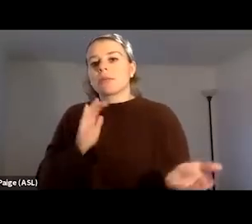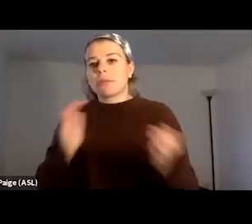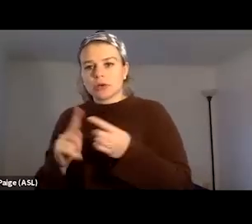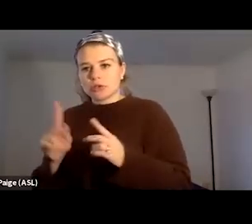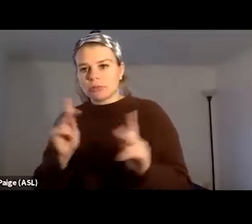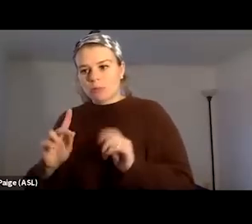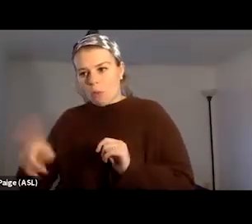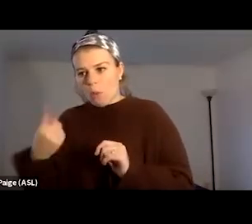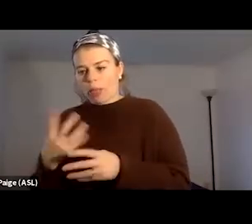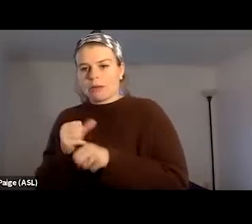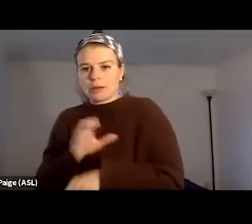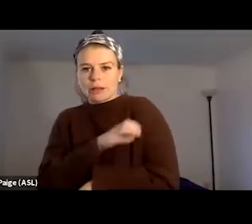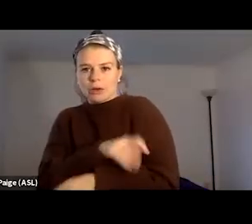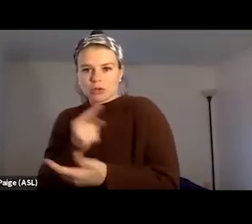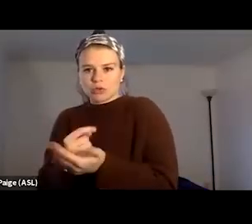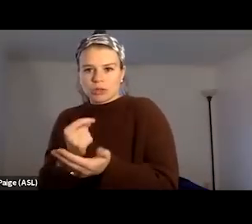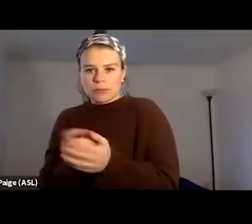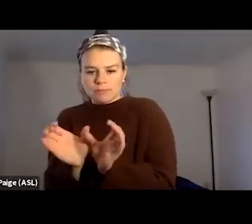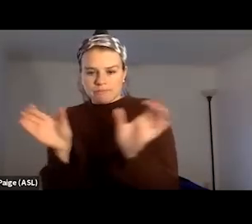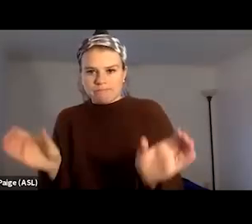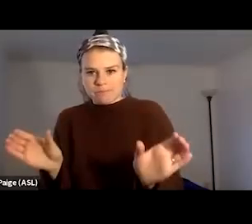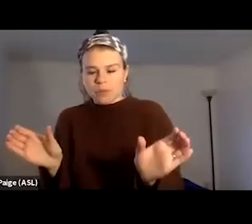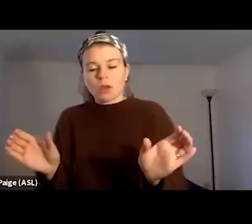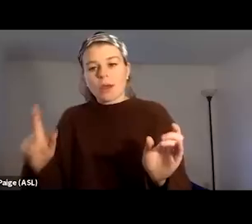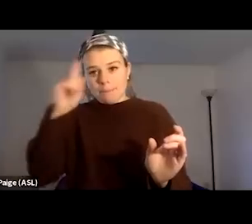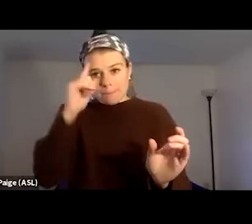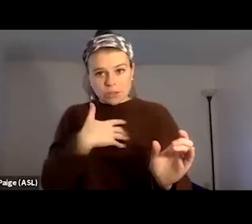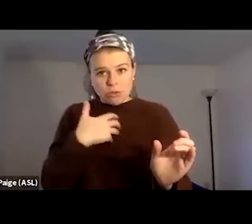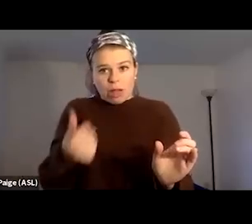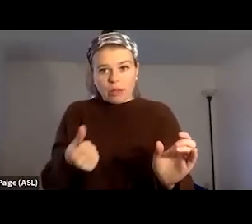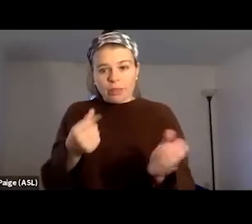Encontramos que el Proyecto Ciudadanos